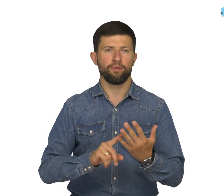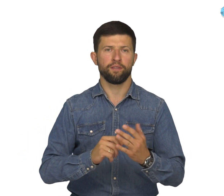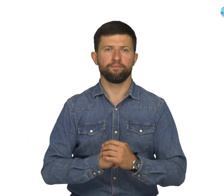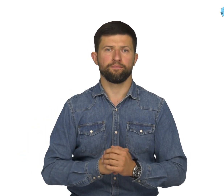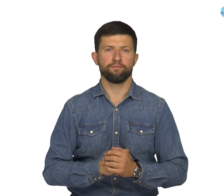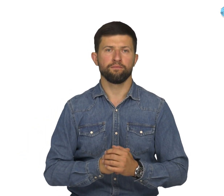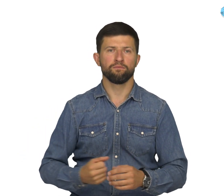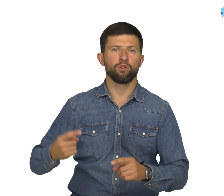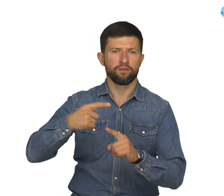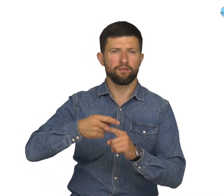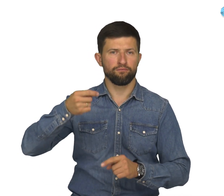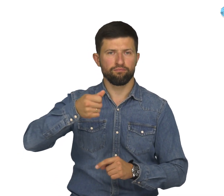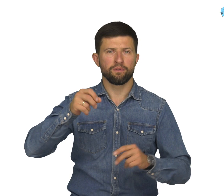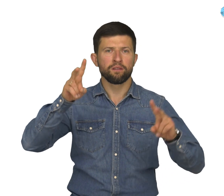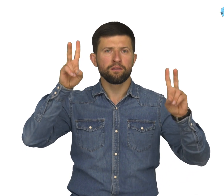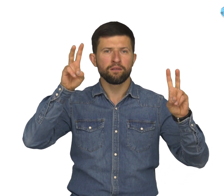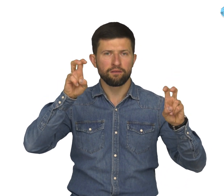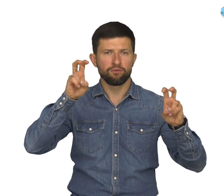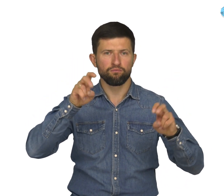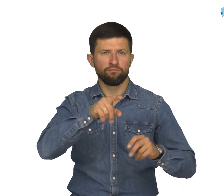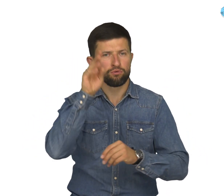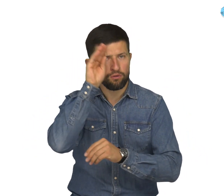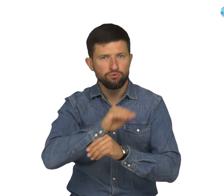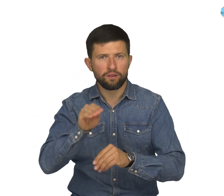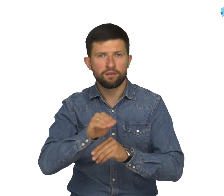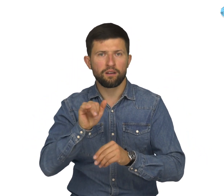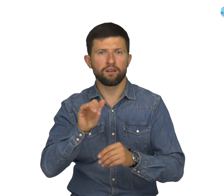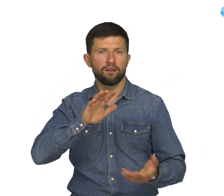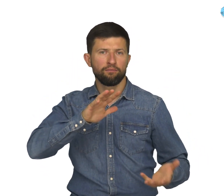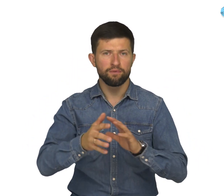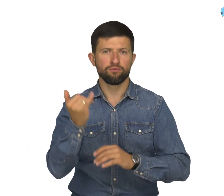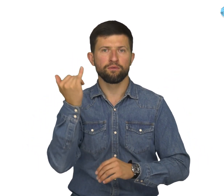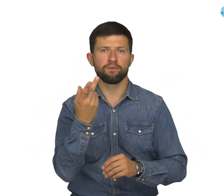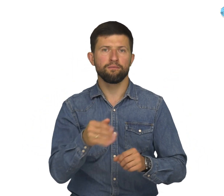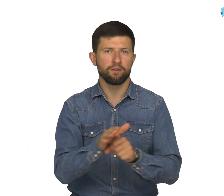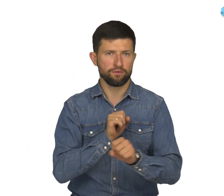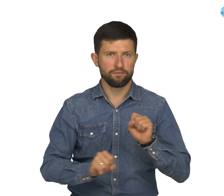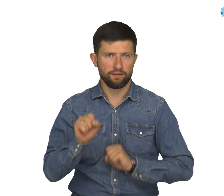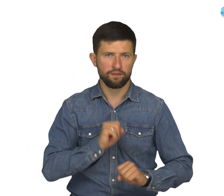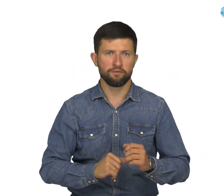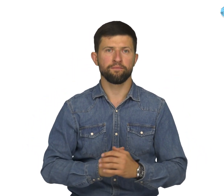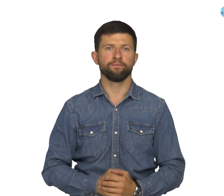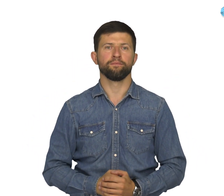Piąte – dodatek z tytułu kształcenia i rehabilitacji dziecka niepełnosprawnego.